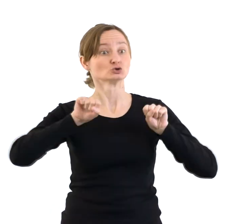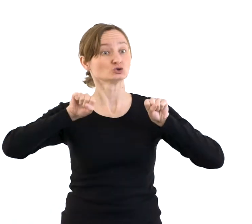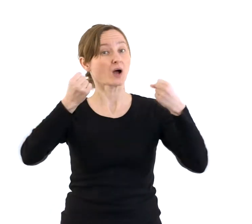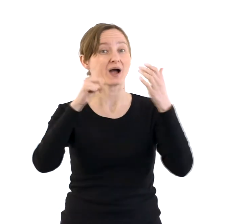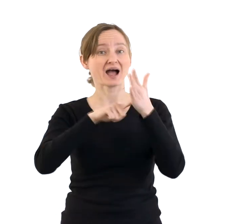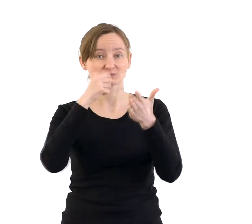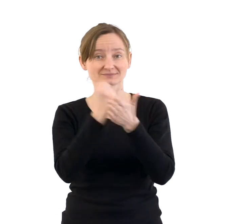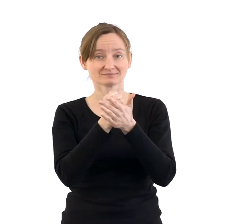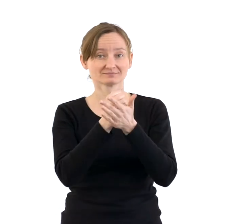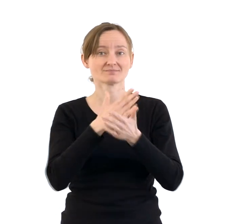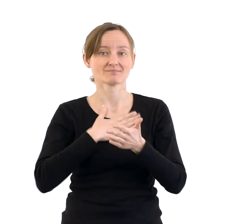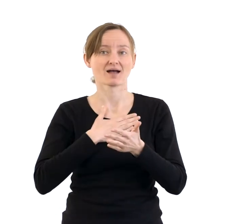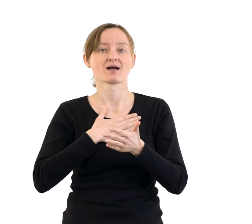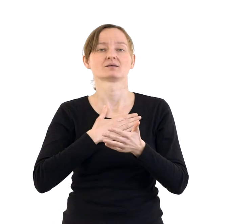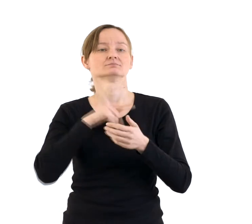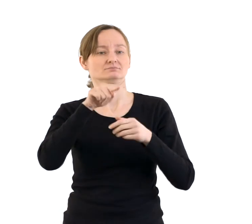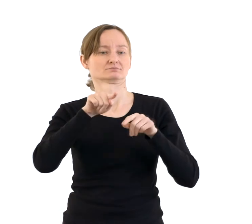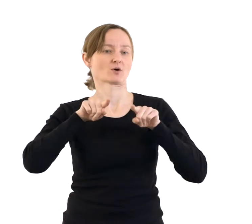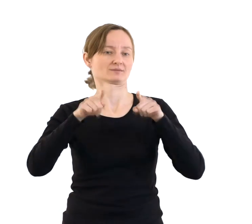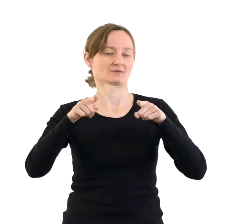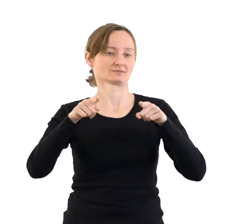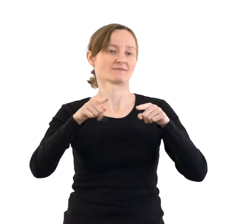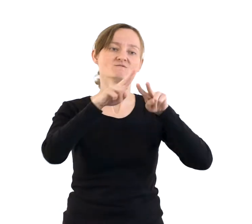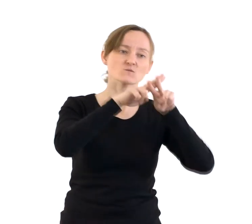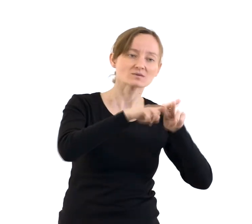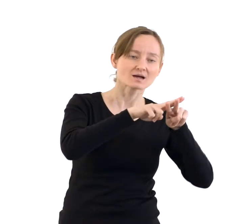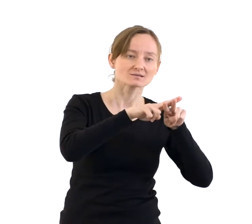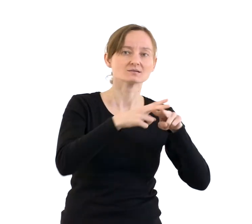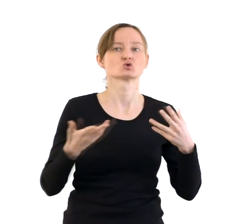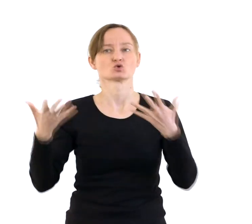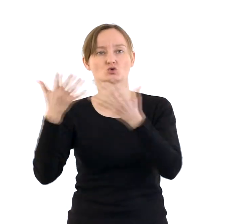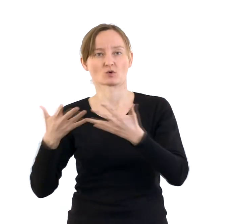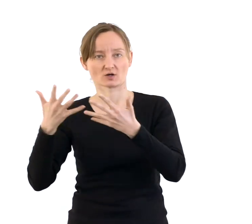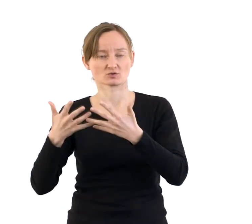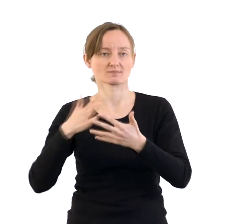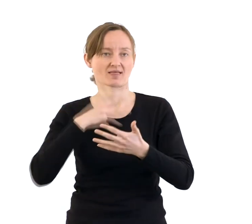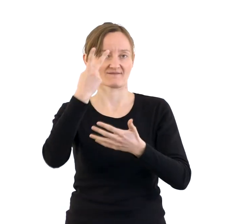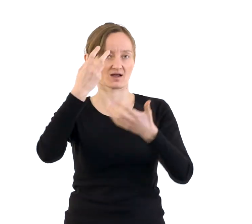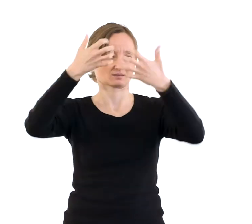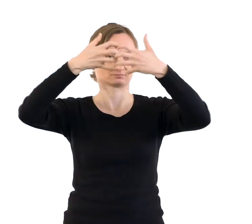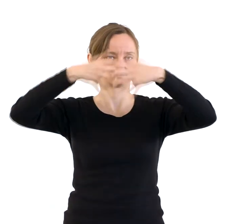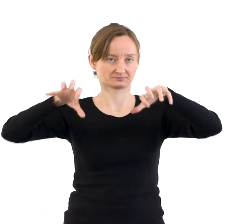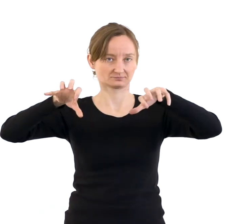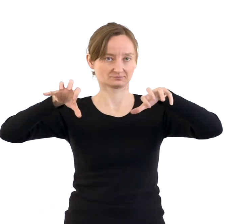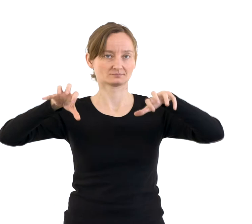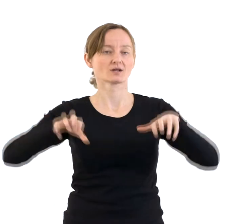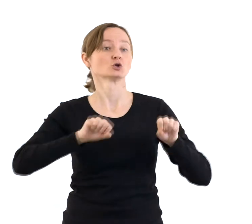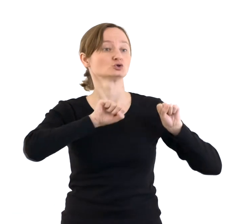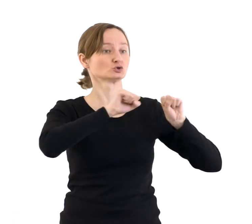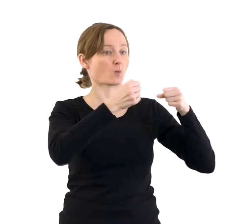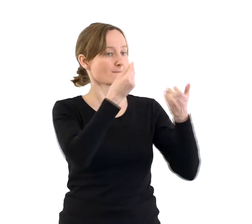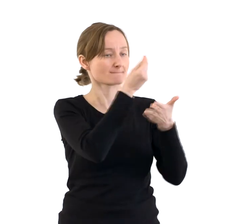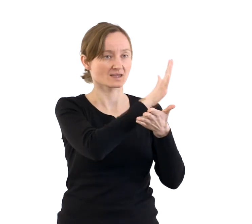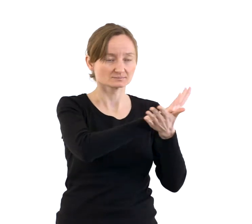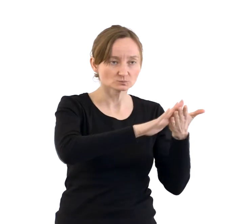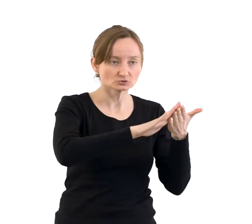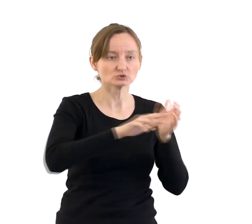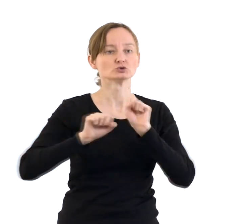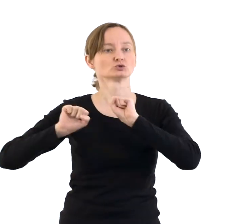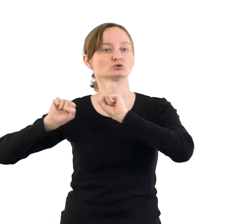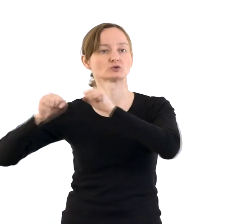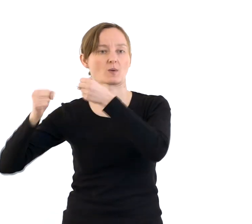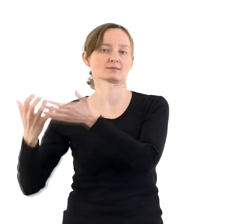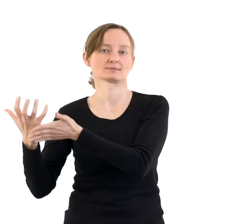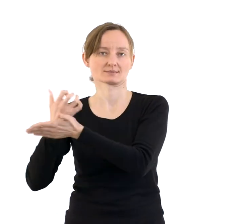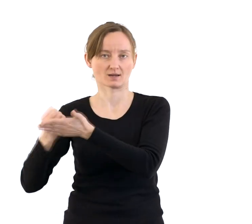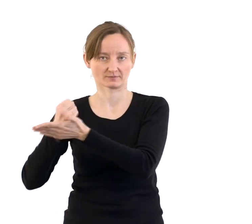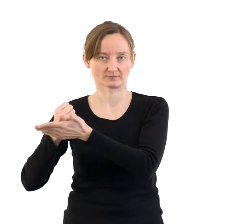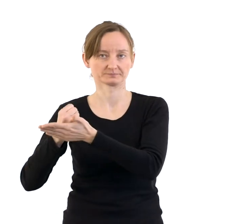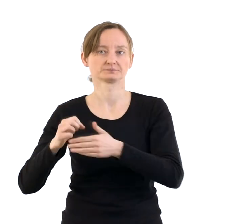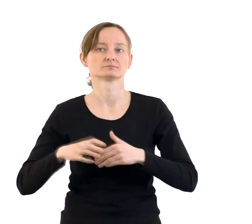Działalność statutowa prowadzona przez organizacje pozarządowe (fundacje, stowarzyszenia) może mieć charakter działalności nieodpłatnej i działalności odpłatnej.